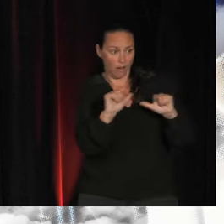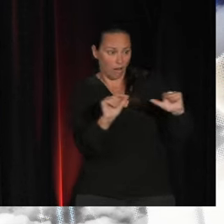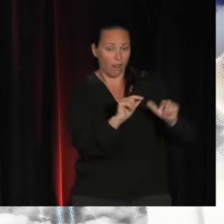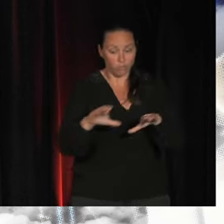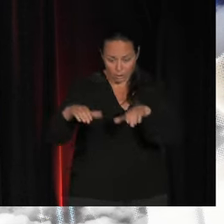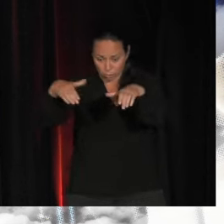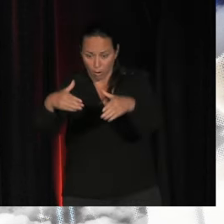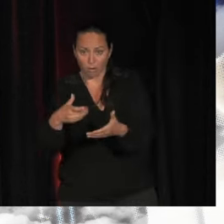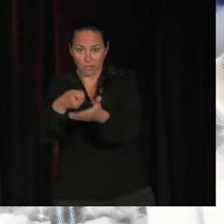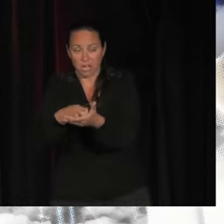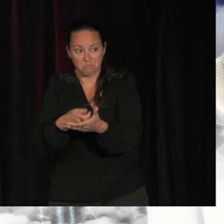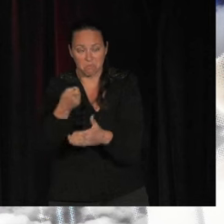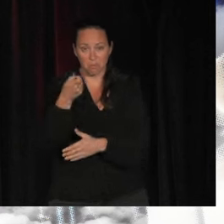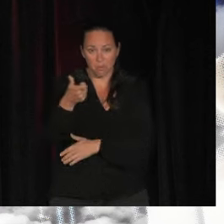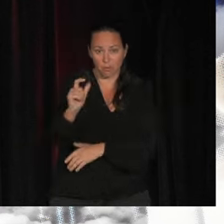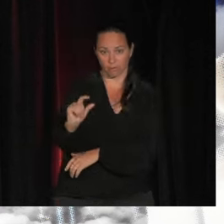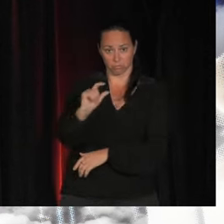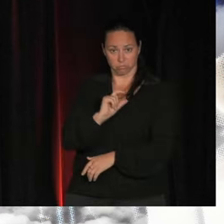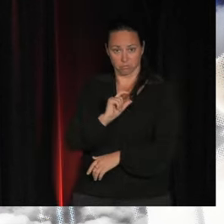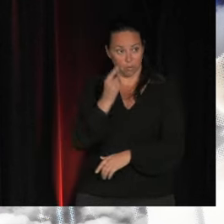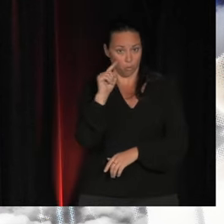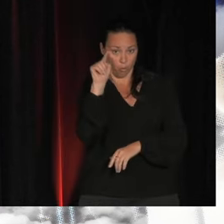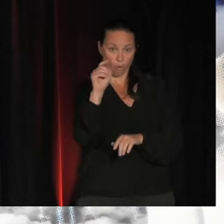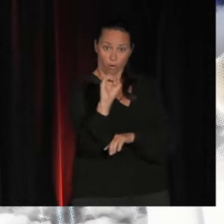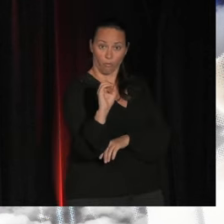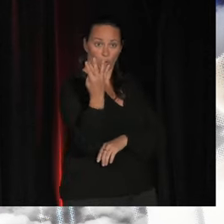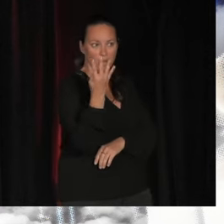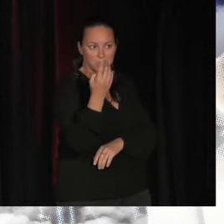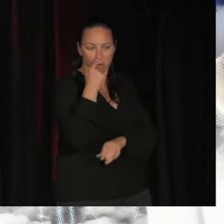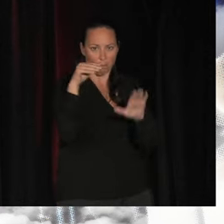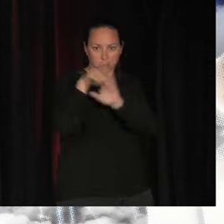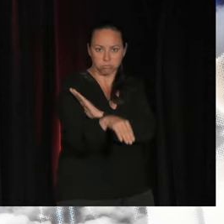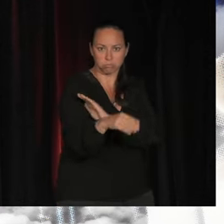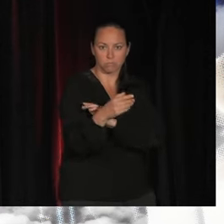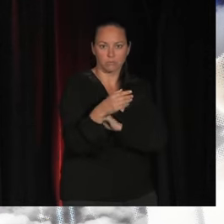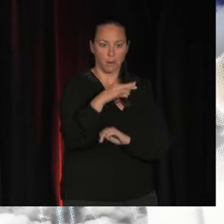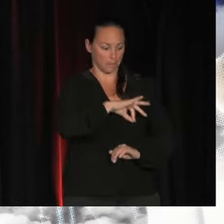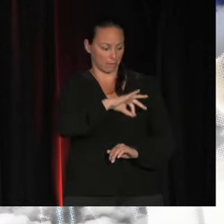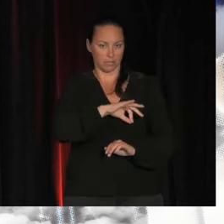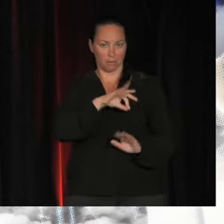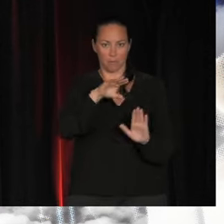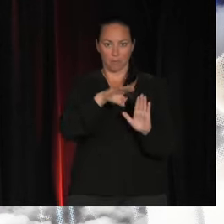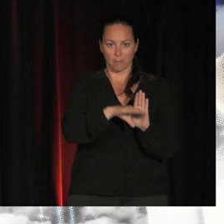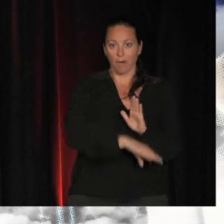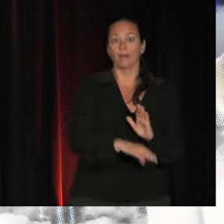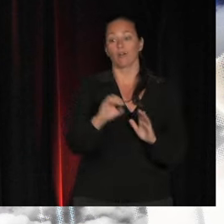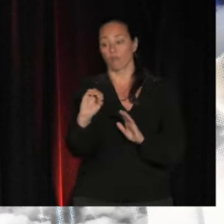Et potentiellement, Overwatch était une perte d'argent. Là, je n'en ai aucune idée, je vous le dis clairement. Mais Overwatch 2, on voit qu'ils ont relancé le système économique,